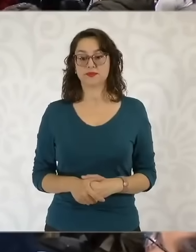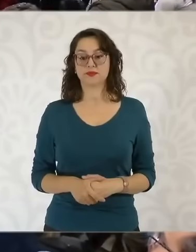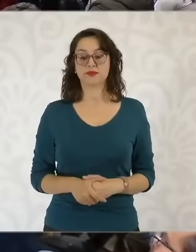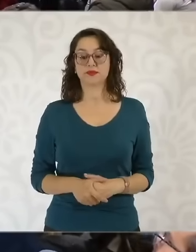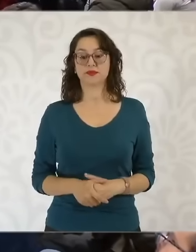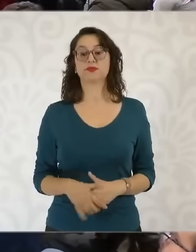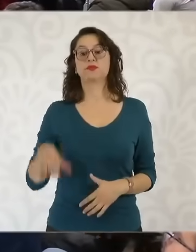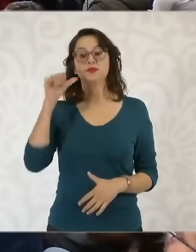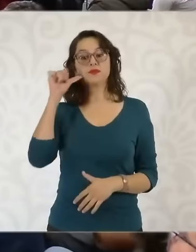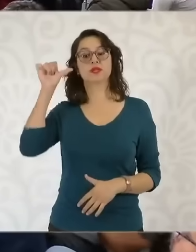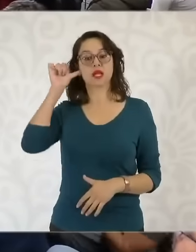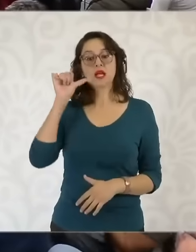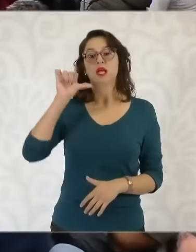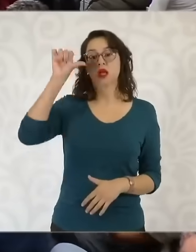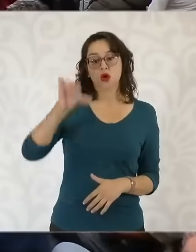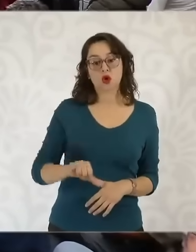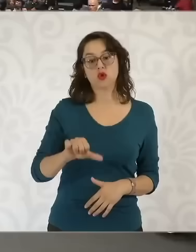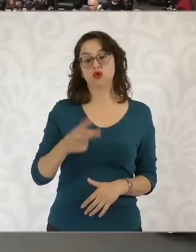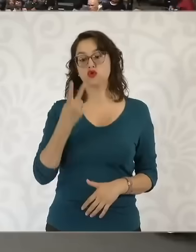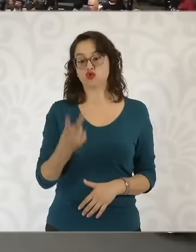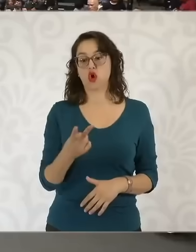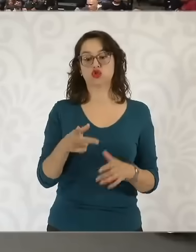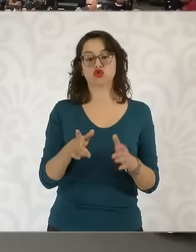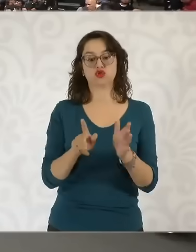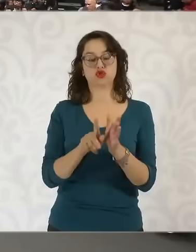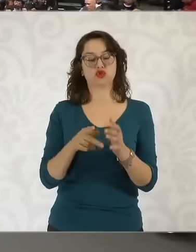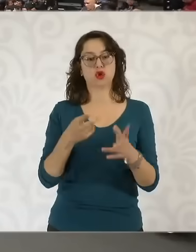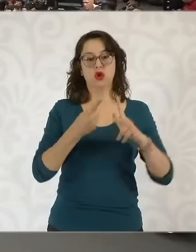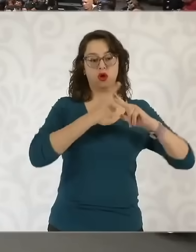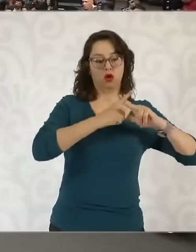entre ayer y hoy, pues se publican dos encuestas, una por parte de Encol y otra por parte de Reporte